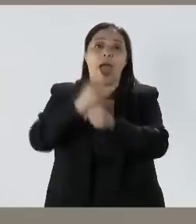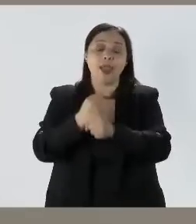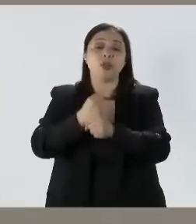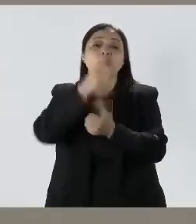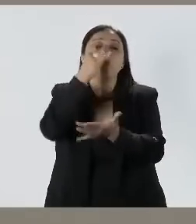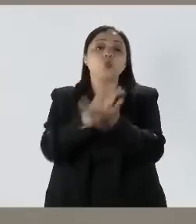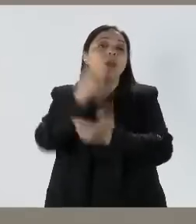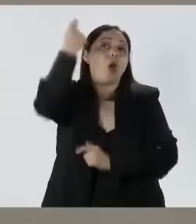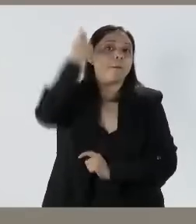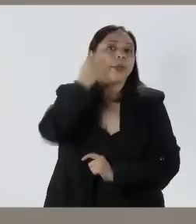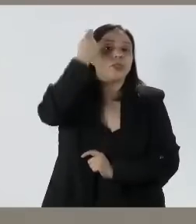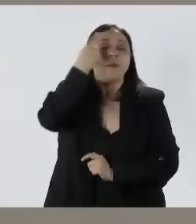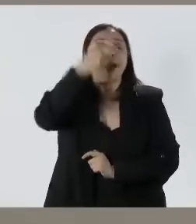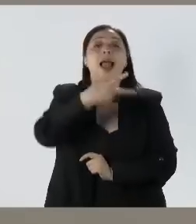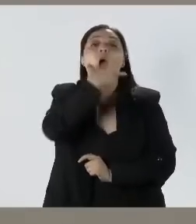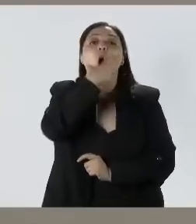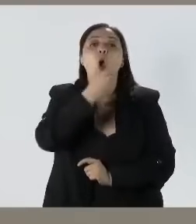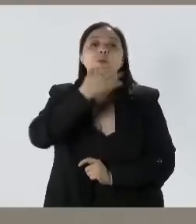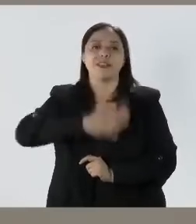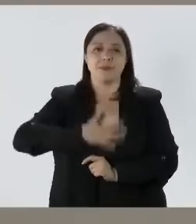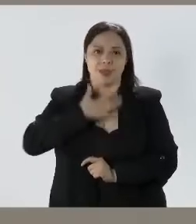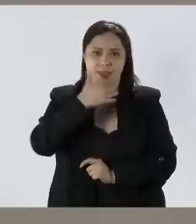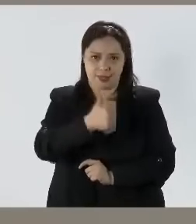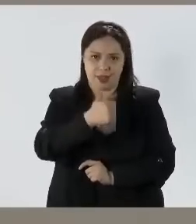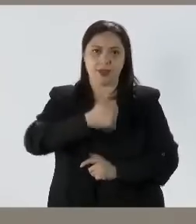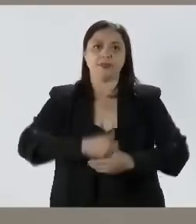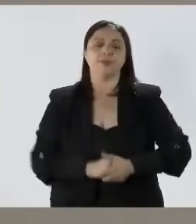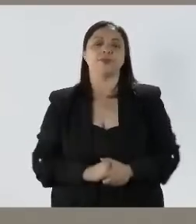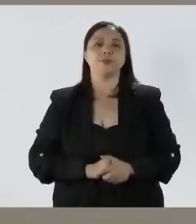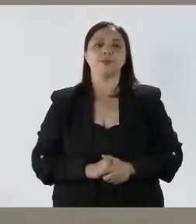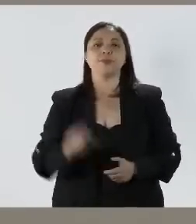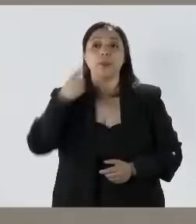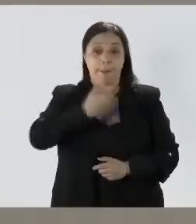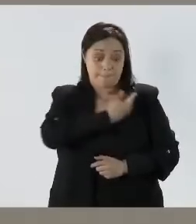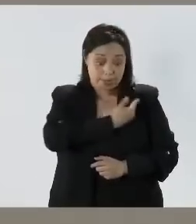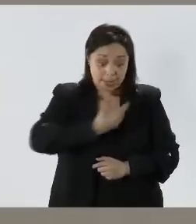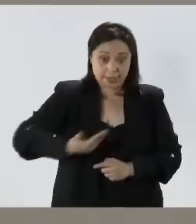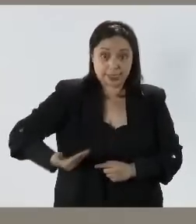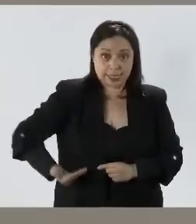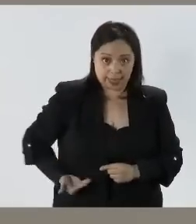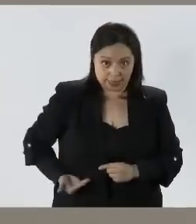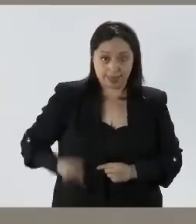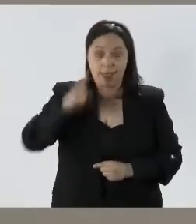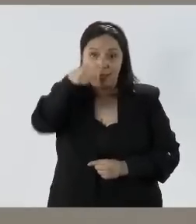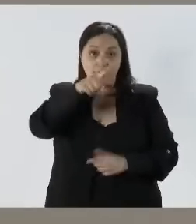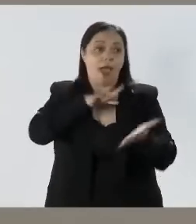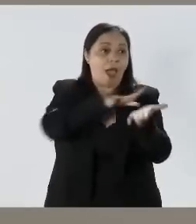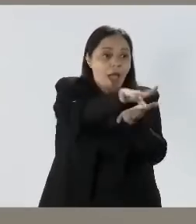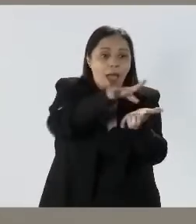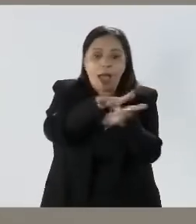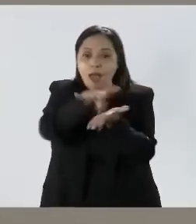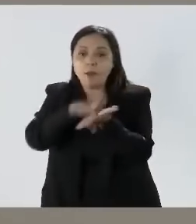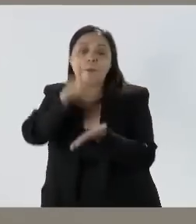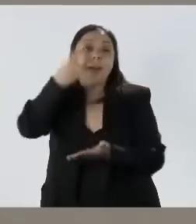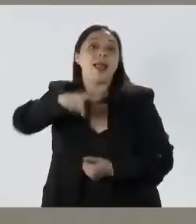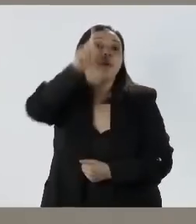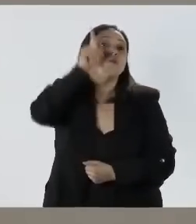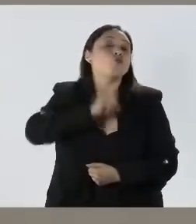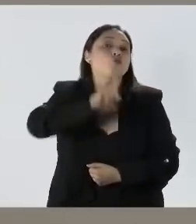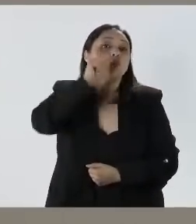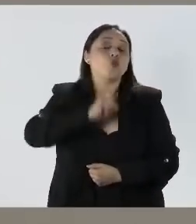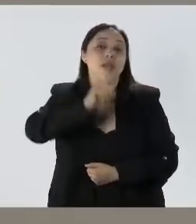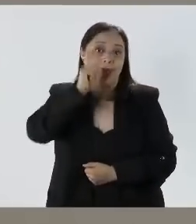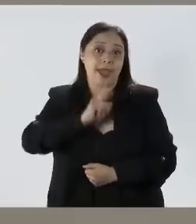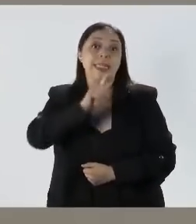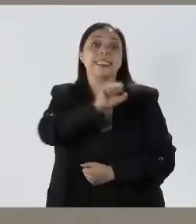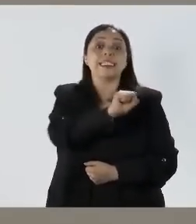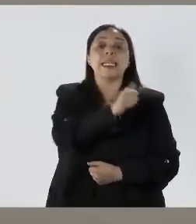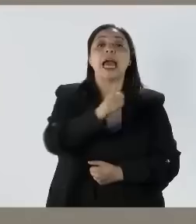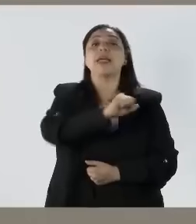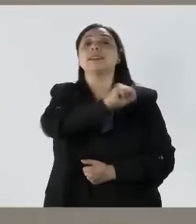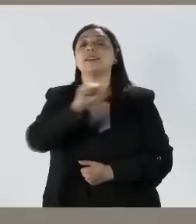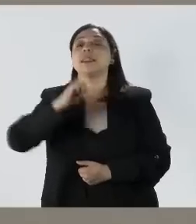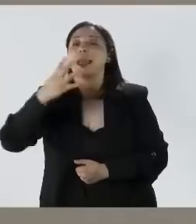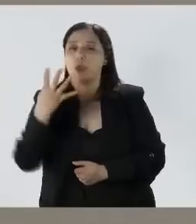bienestar Recuerden que la presidenta apoyará a las mujeres de 60 a 64 años de edad aquí en la